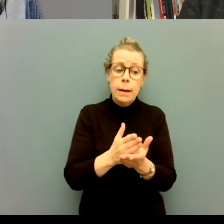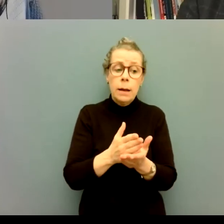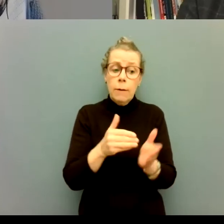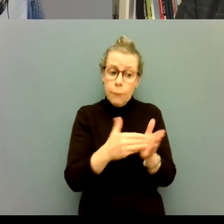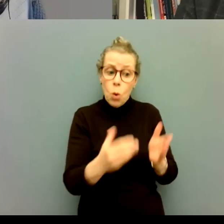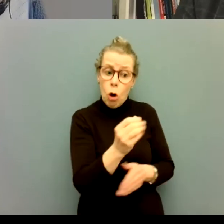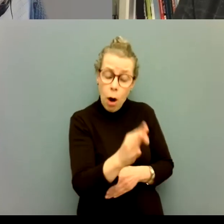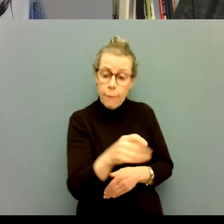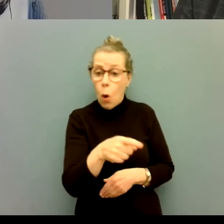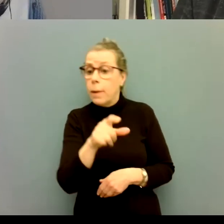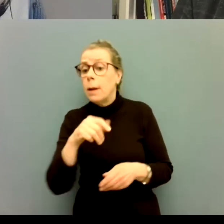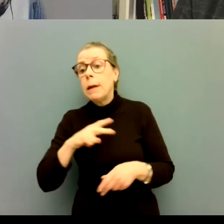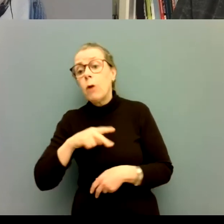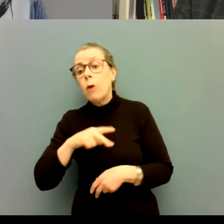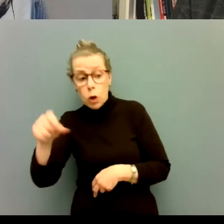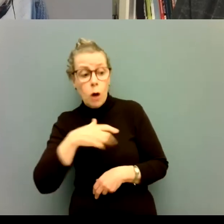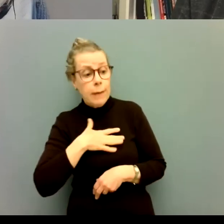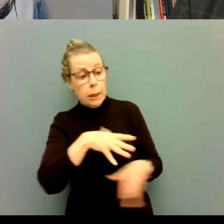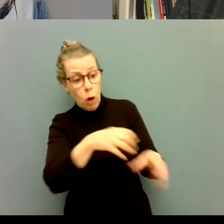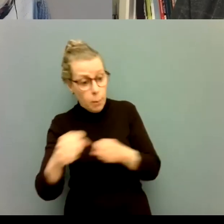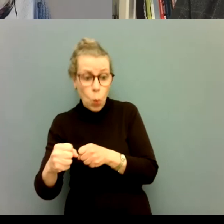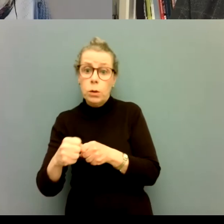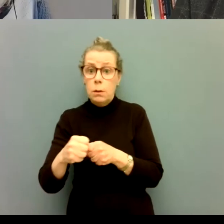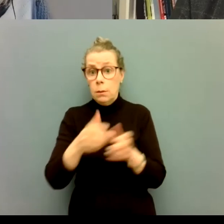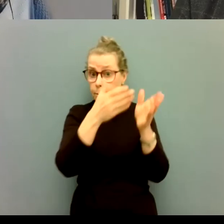som gäller, om de tar emot en person.